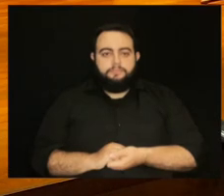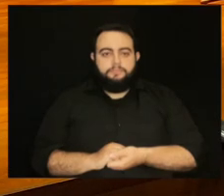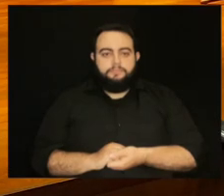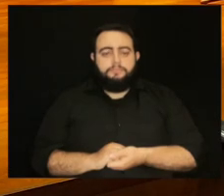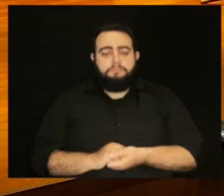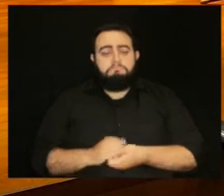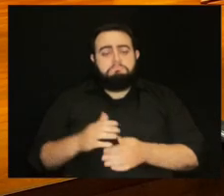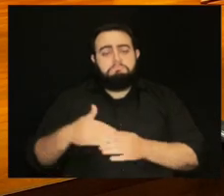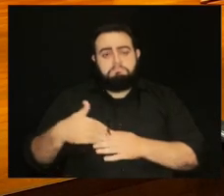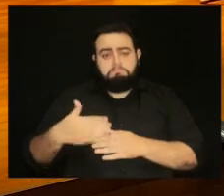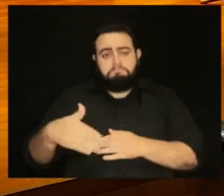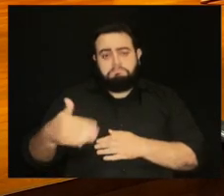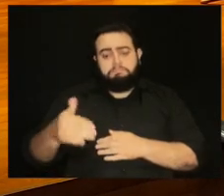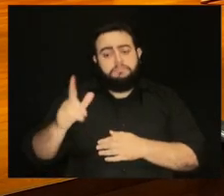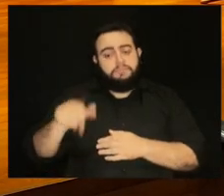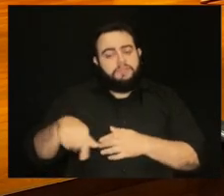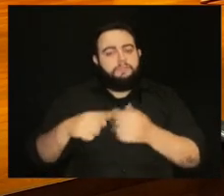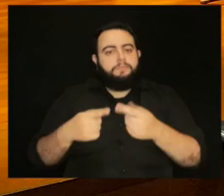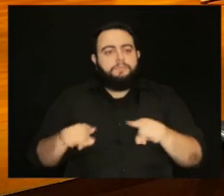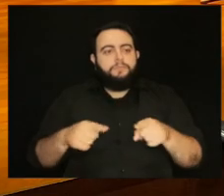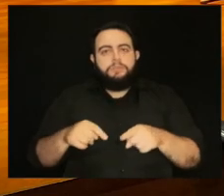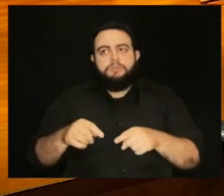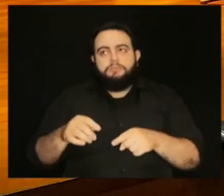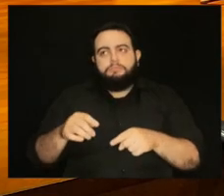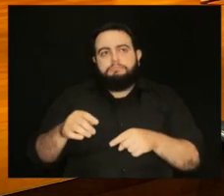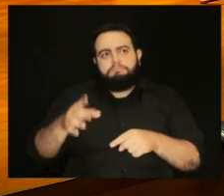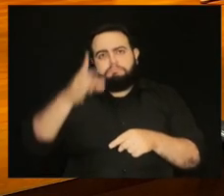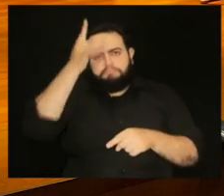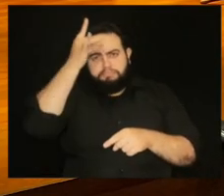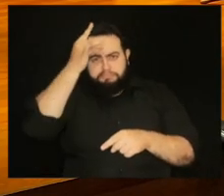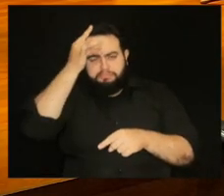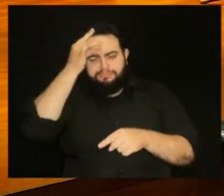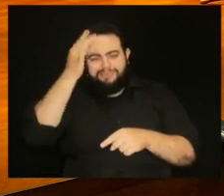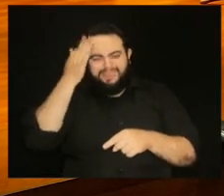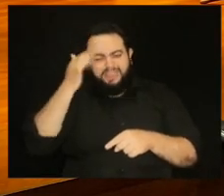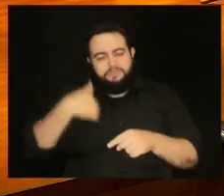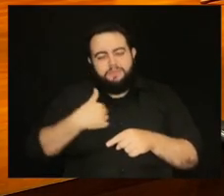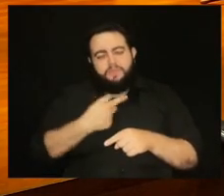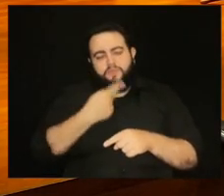Aquelas músicas que ficavam né. Eu falei hoje de manhã dessa estrutura da música de 3